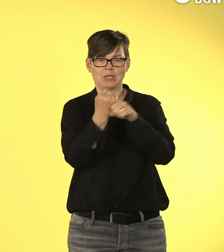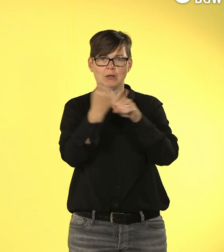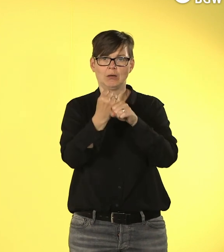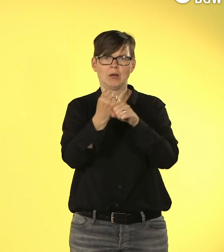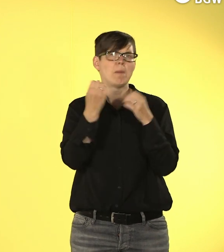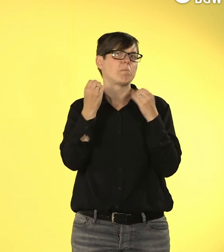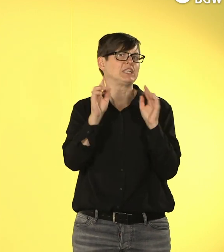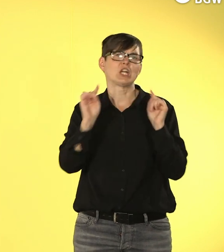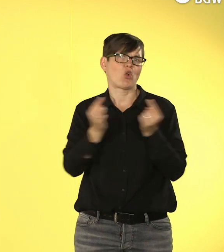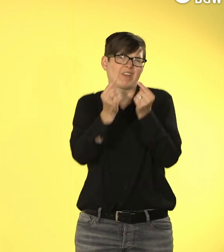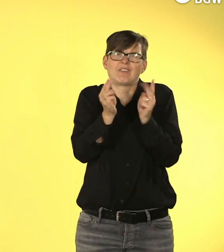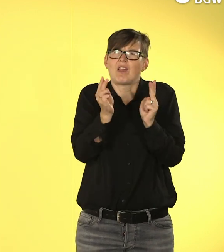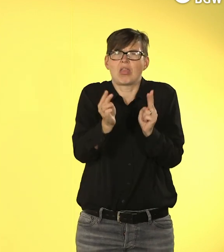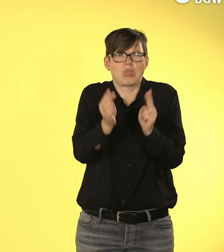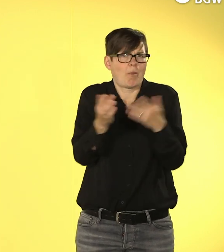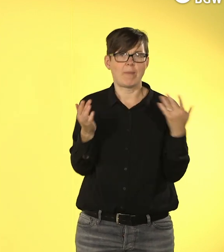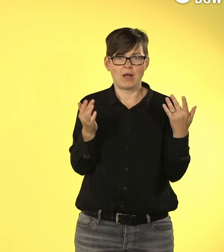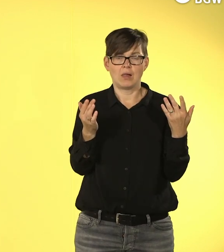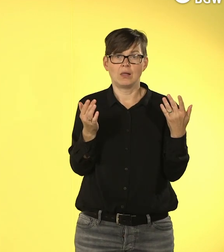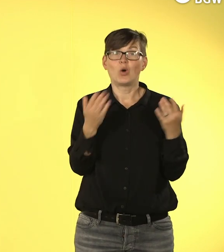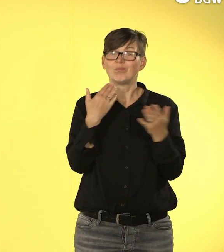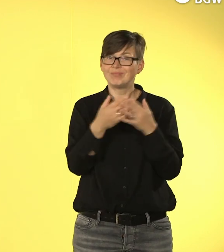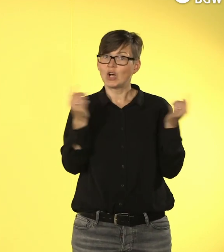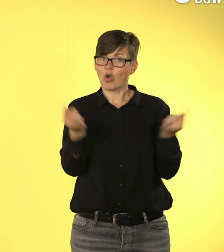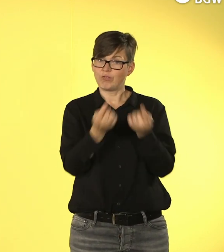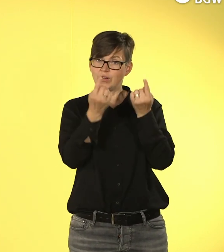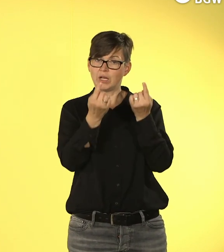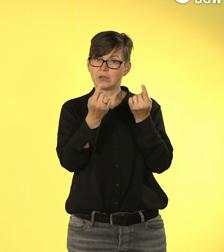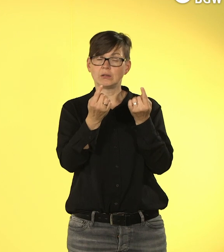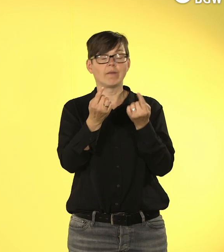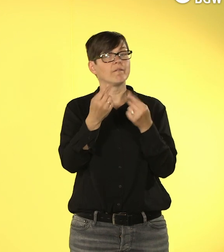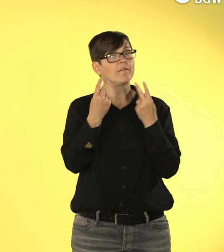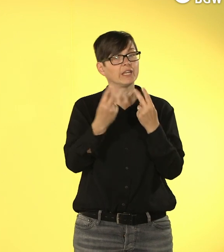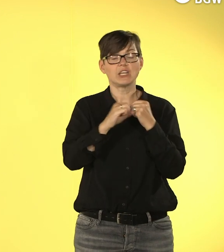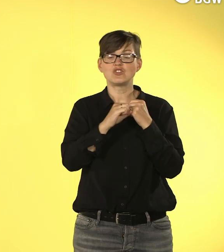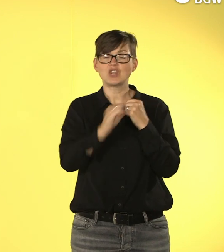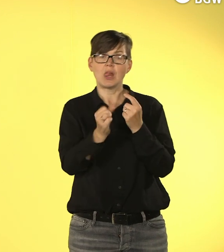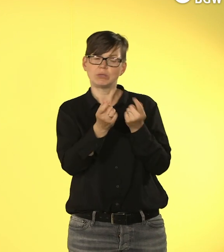Diese Konflikte müssen schnell angegangen werden